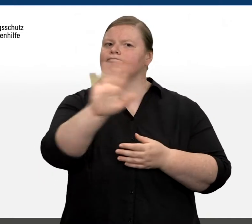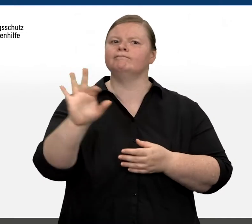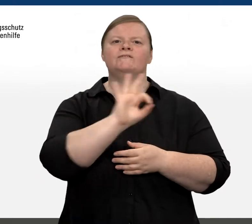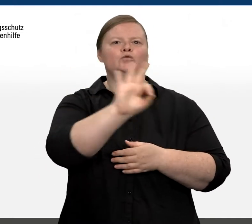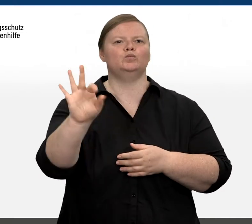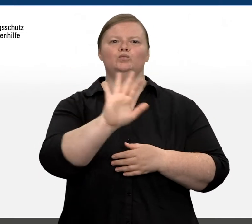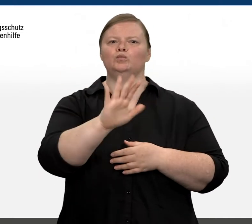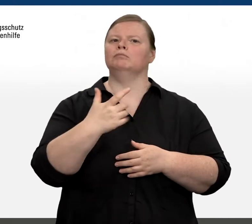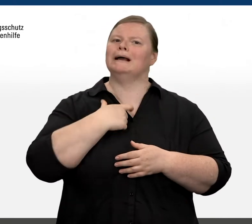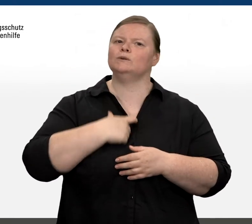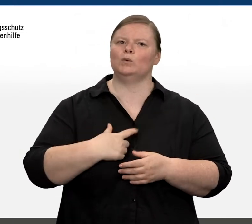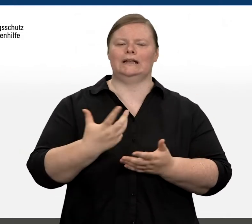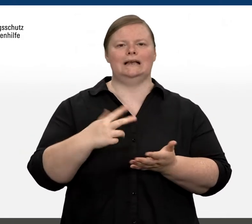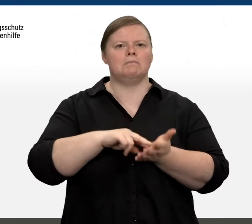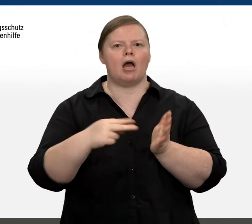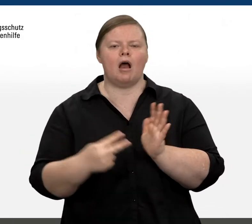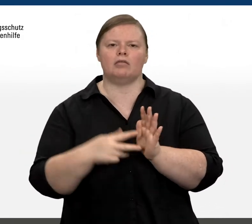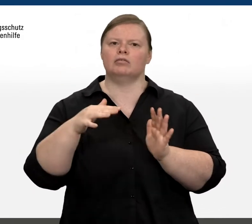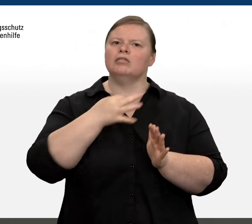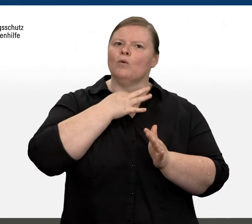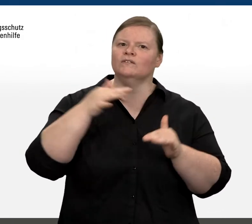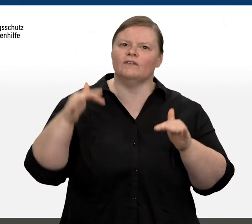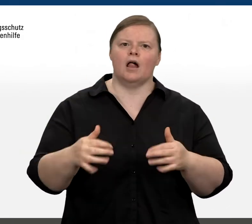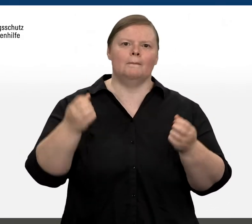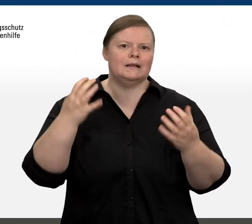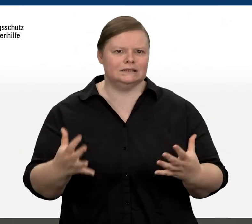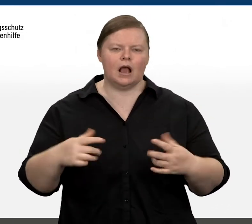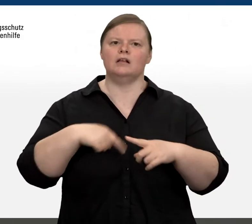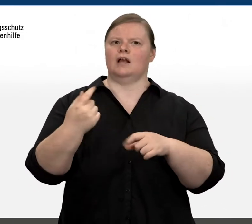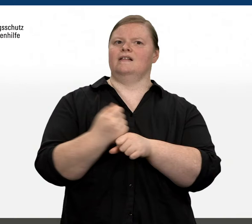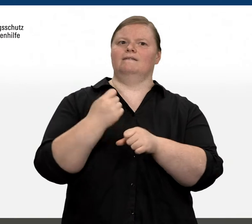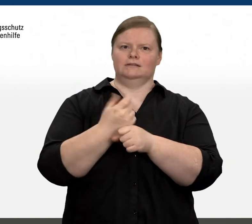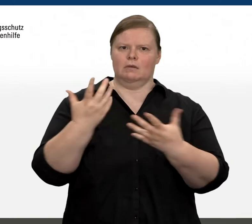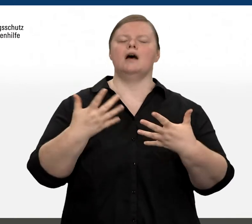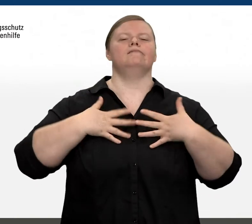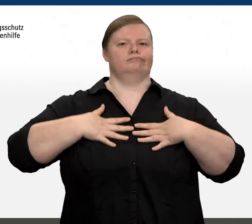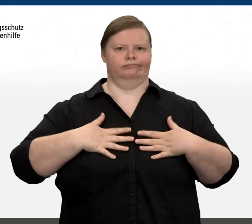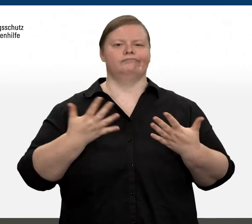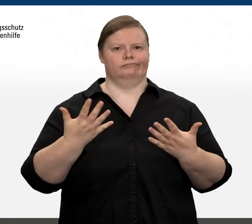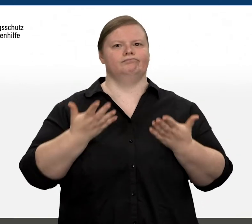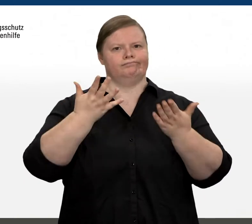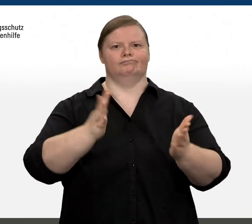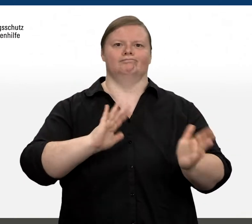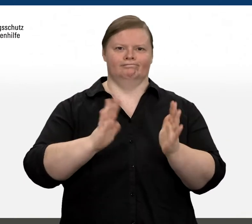Ihren persönlichen Notfallplan zu entwickeln.